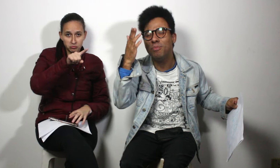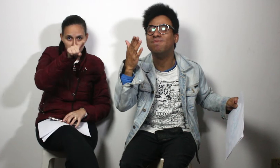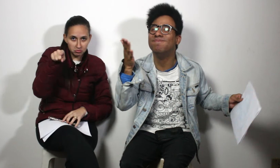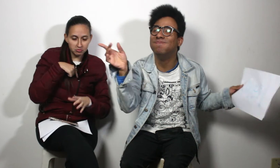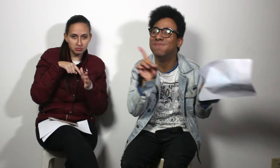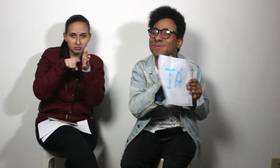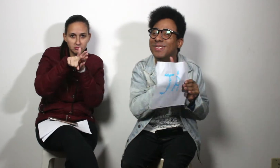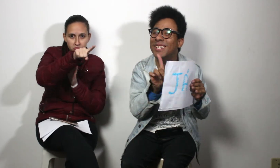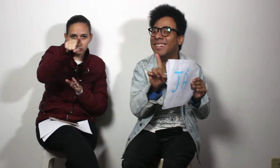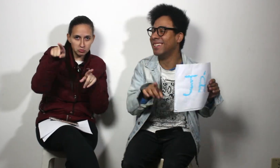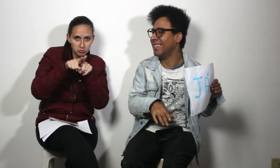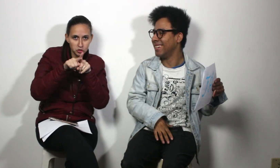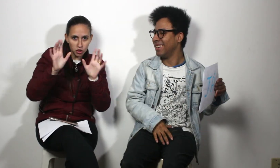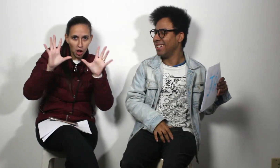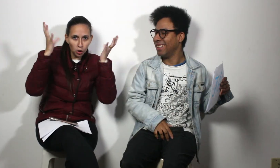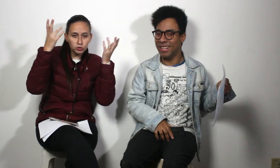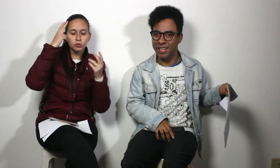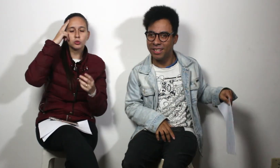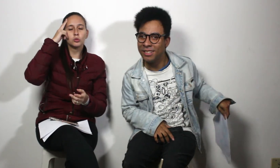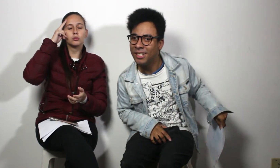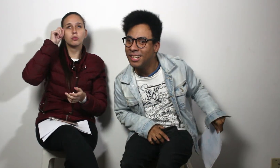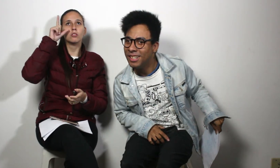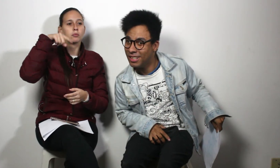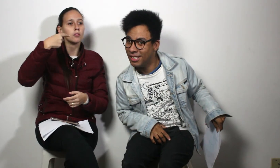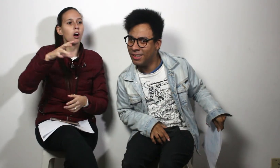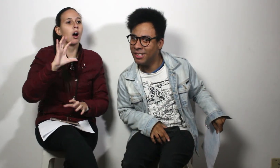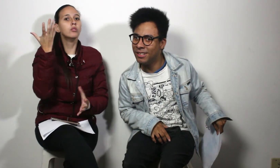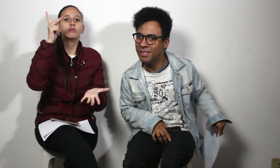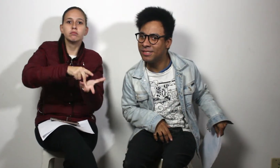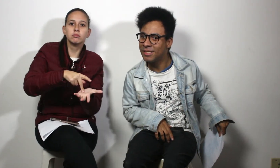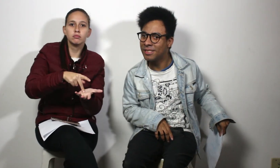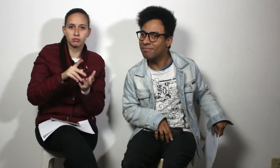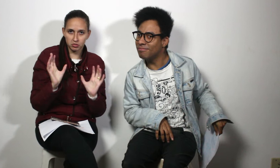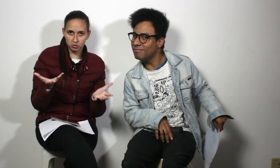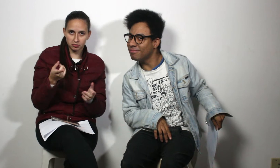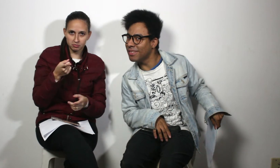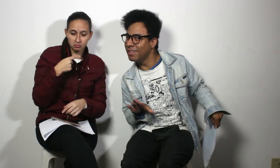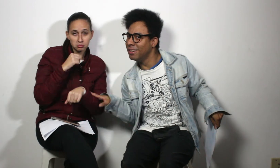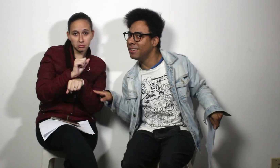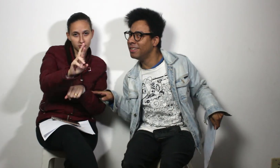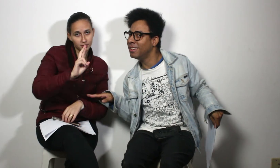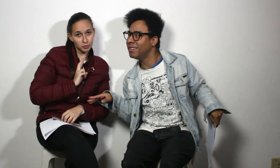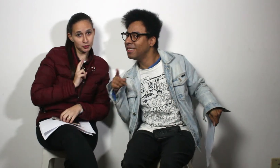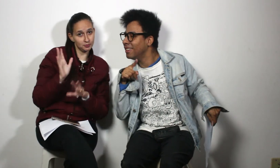Acontecem sonhar vocês depois real? Espero me responde